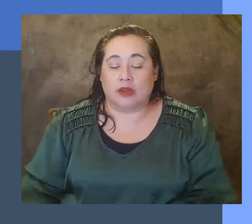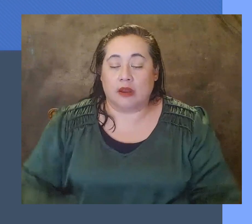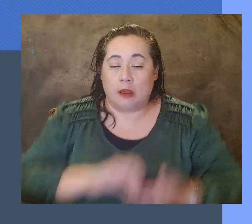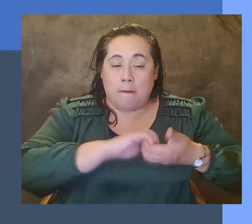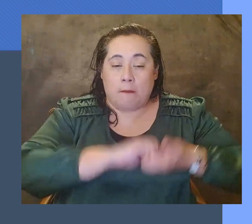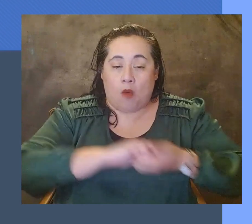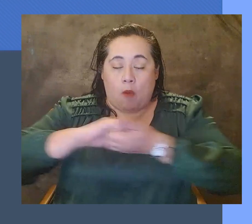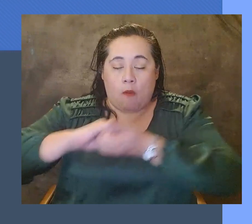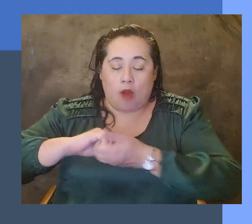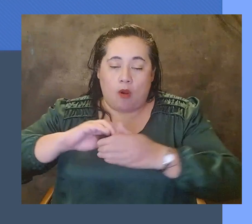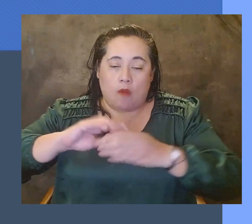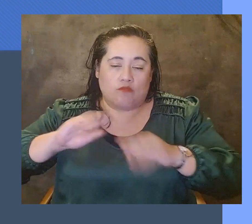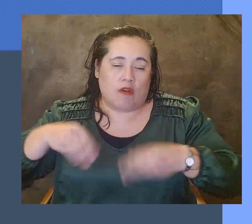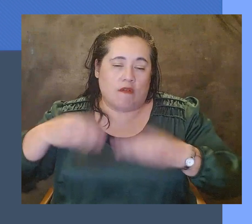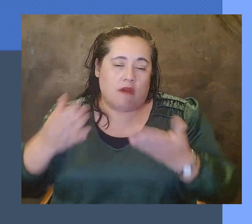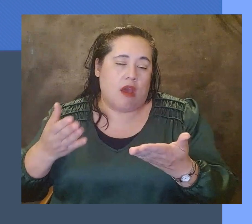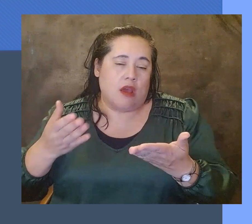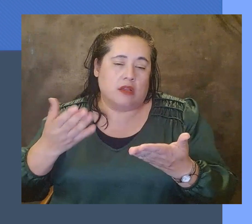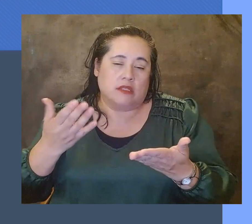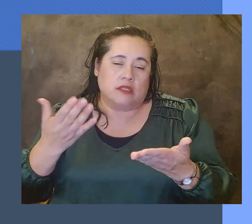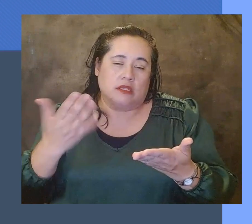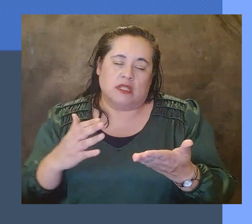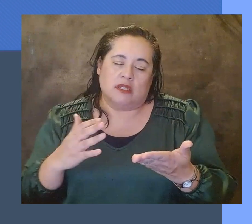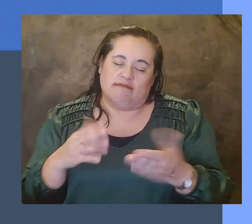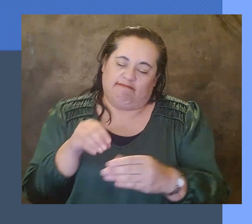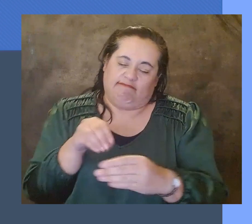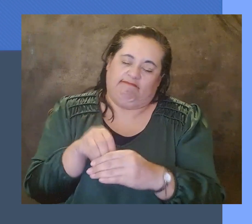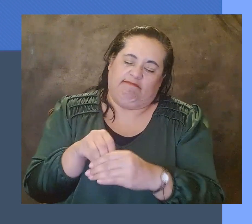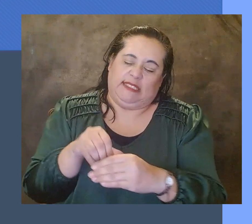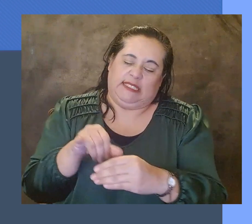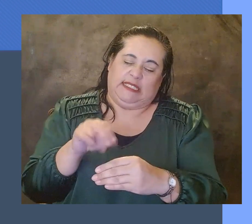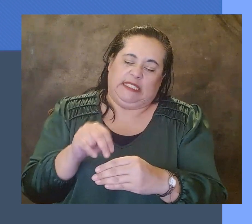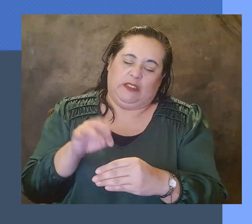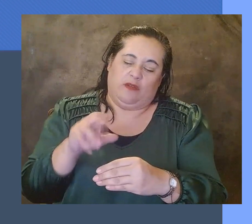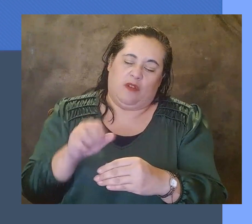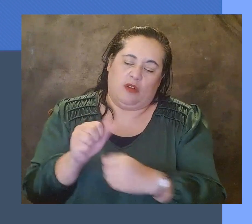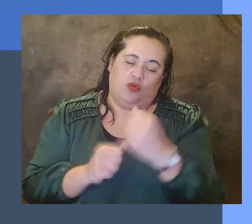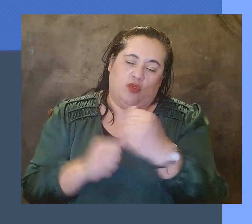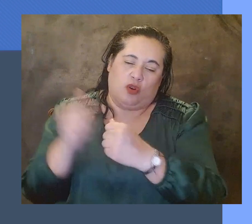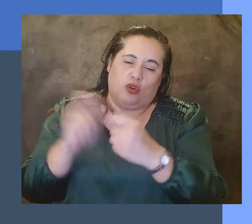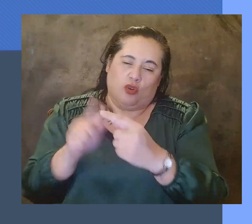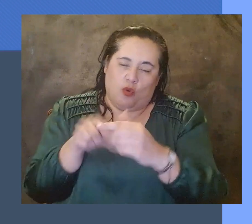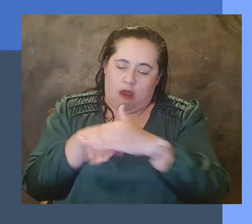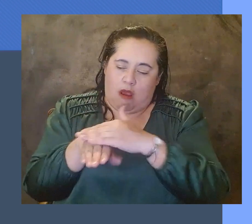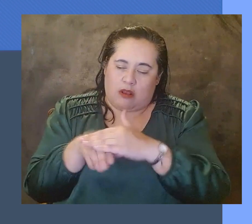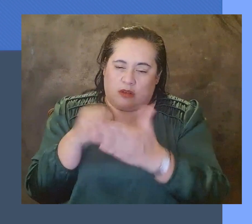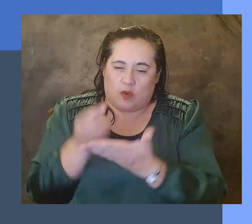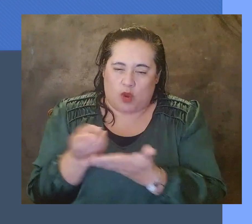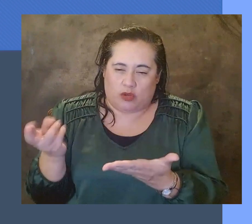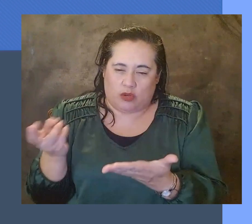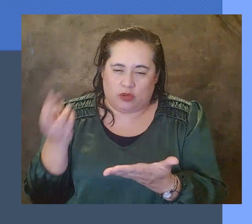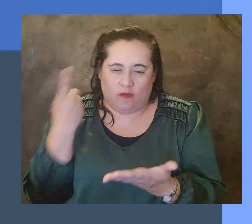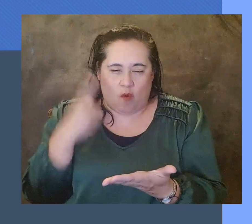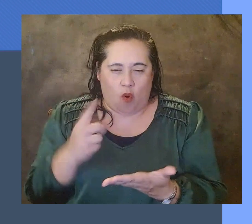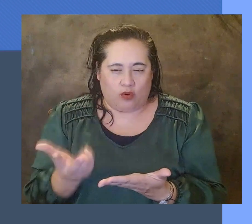Mano a Mano proporciona una infraestructura para ... acceder a recursos de interpretación trilingüe.